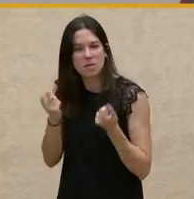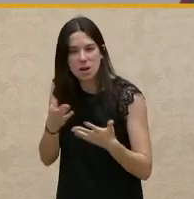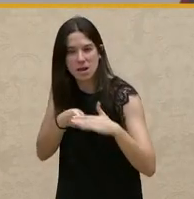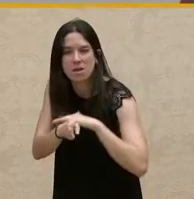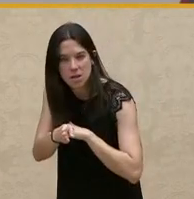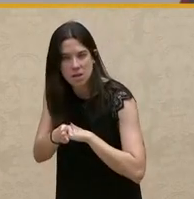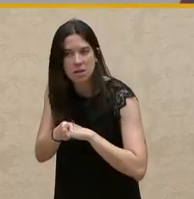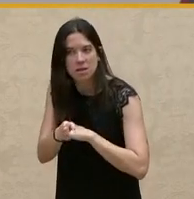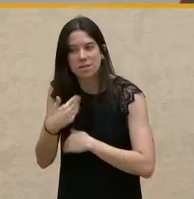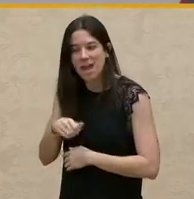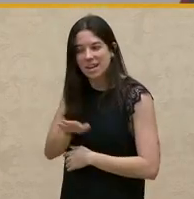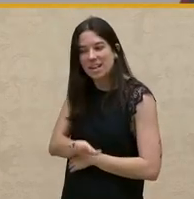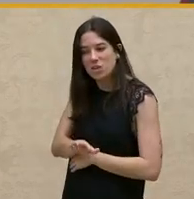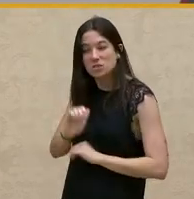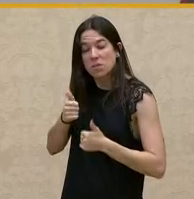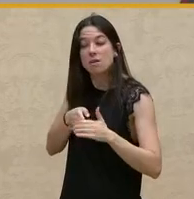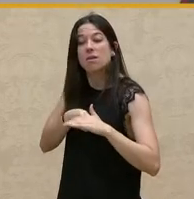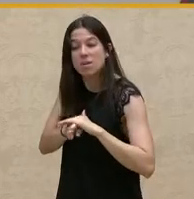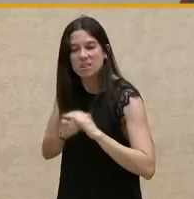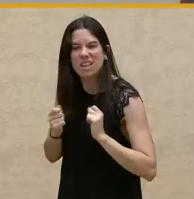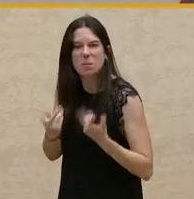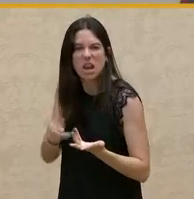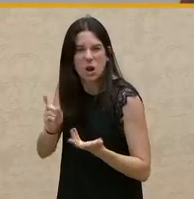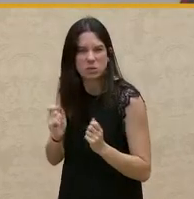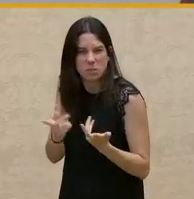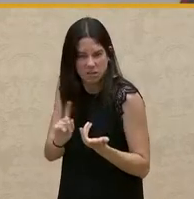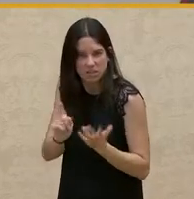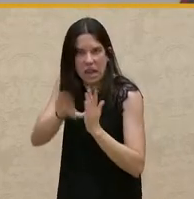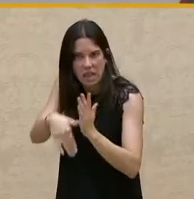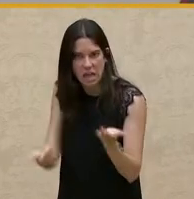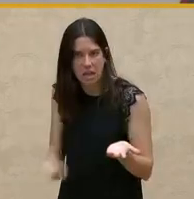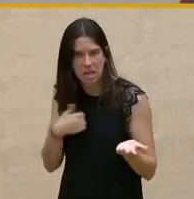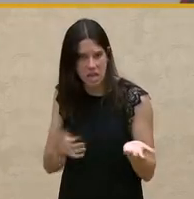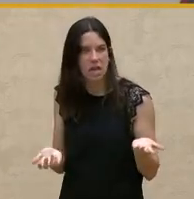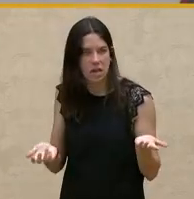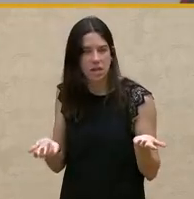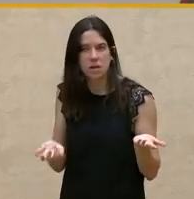niños acceden a la atención temprana ya no es temprana, es tardía, muchas veces. O bien a la